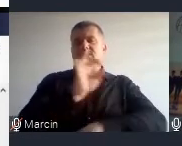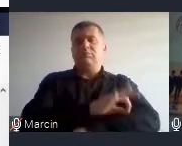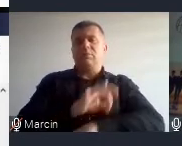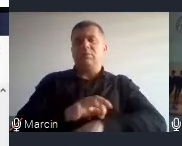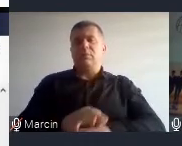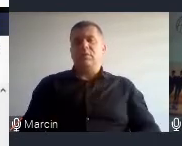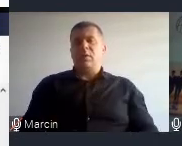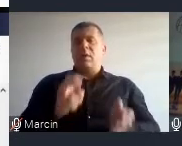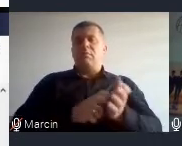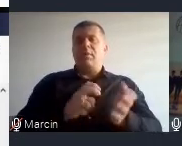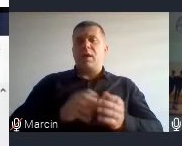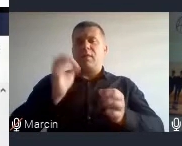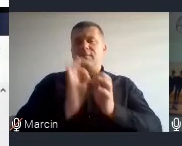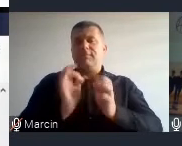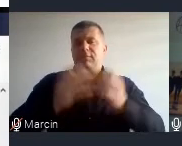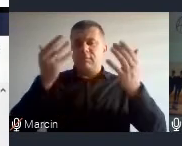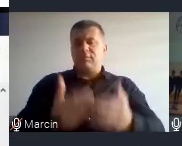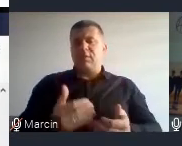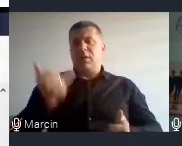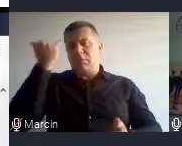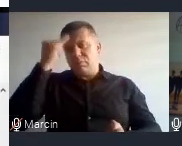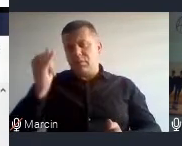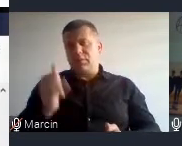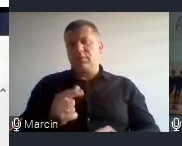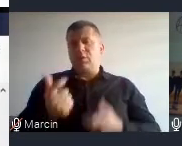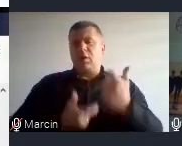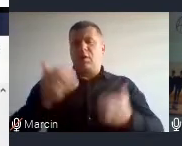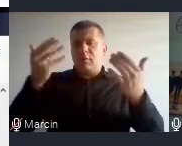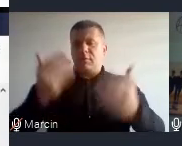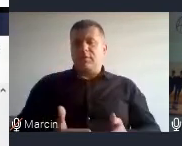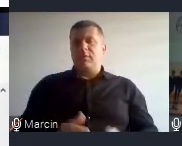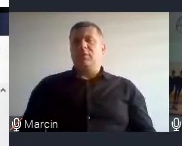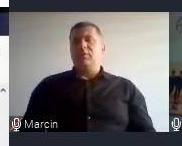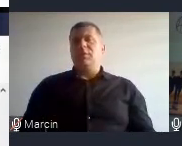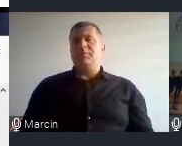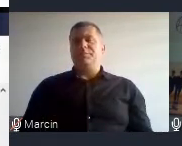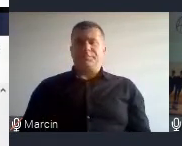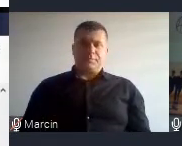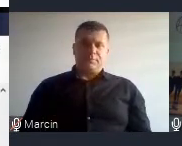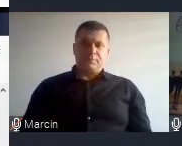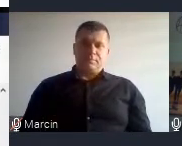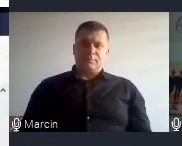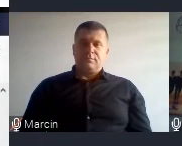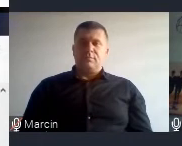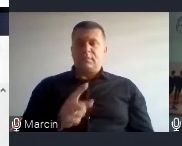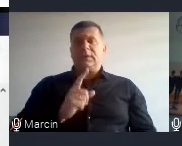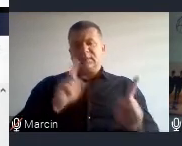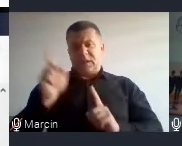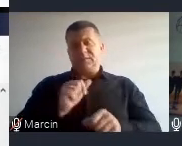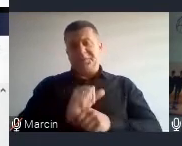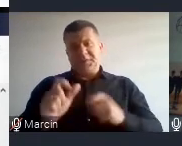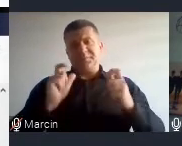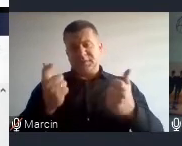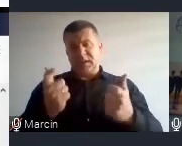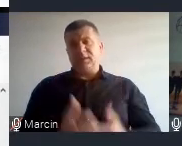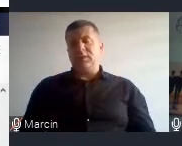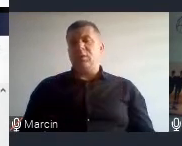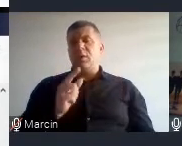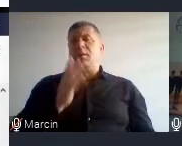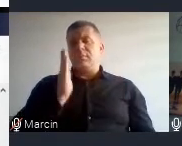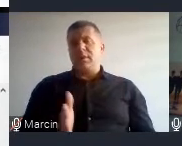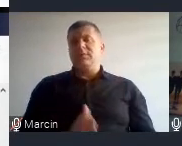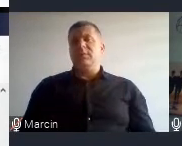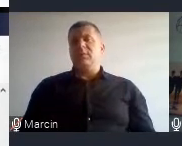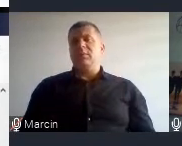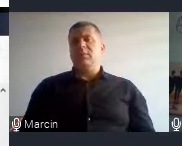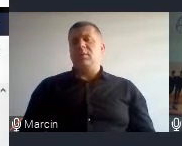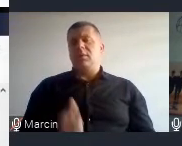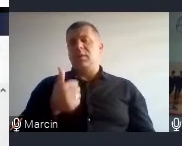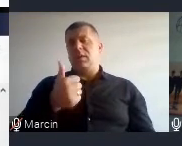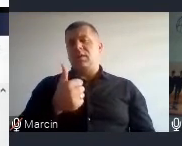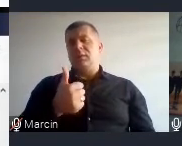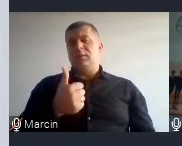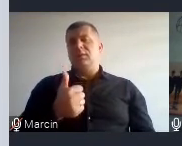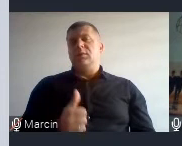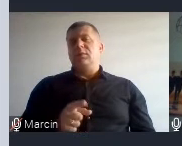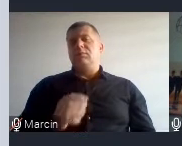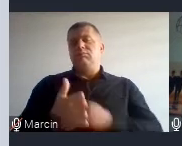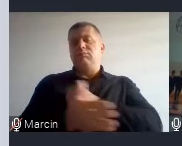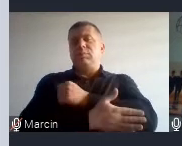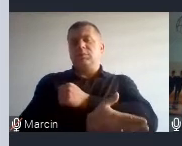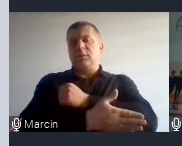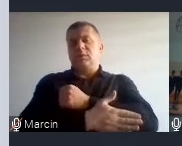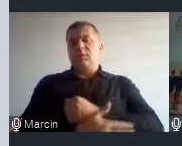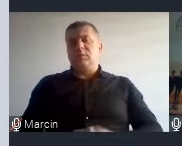Ten brak szacowania czy niewłaściwe szacowanie, które się zdarza, będzie jak najbardziej jedna z takich podstawowych przesłanek,